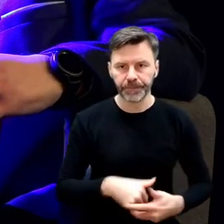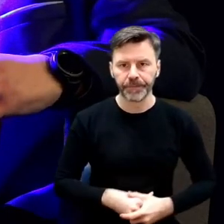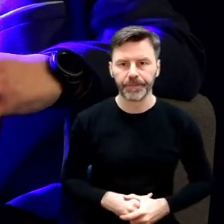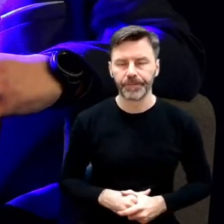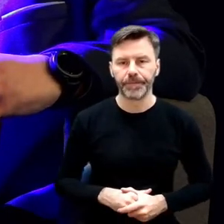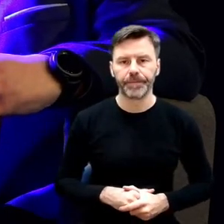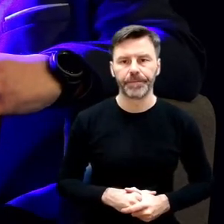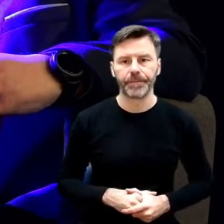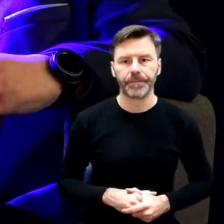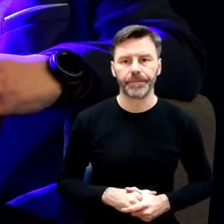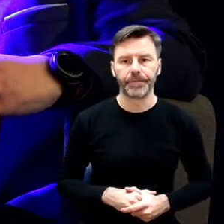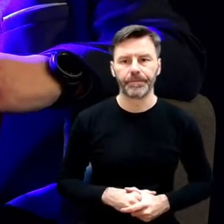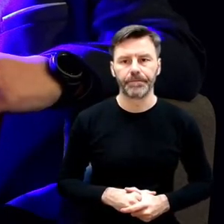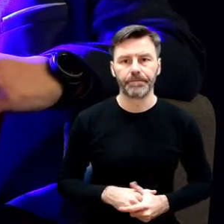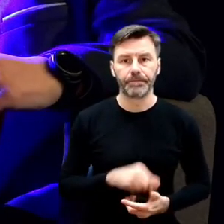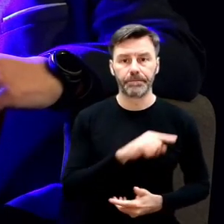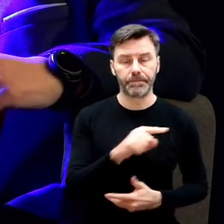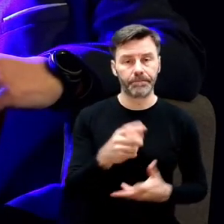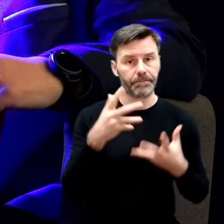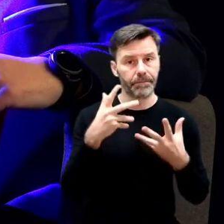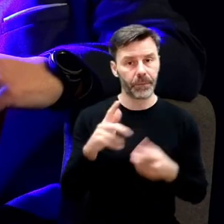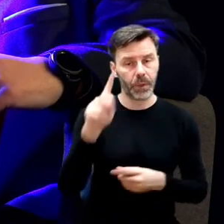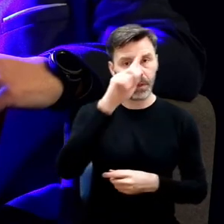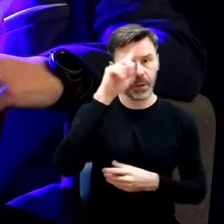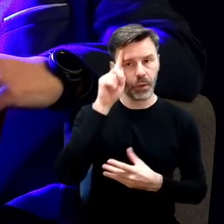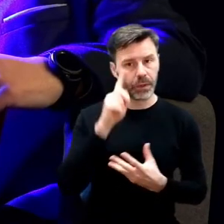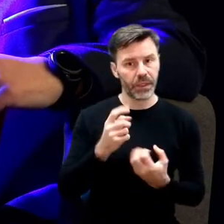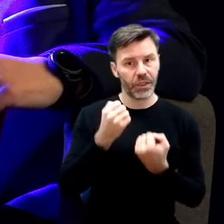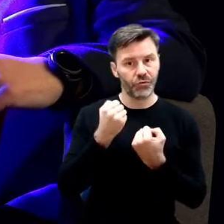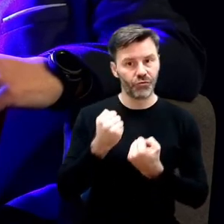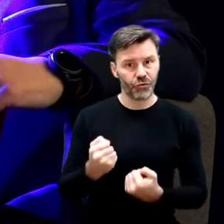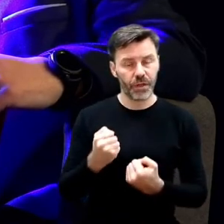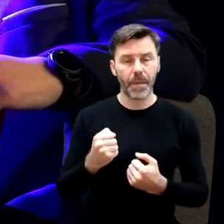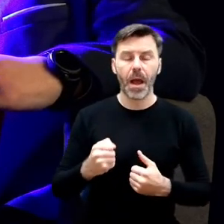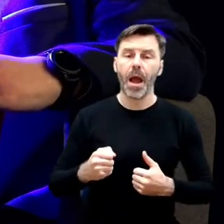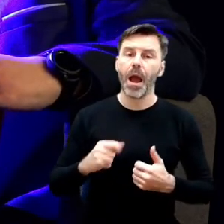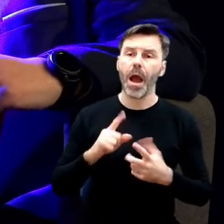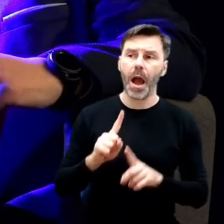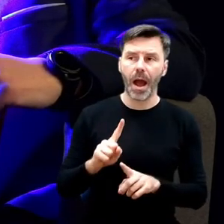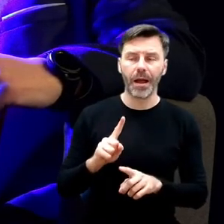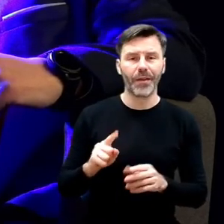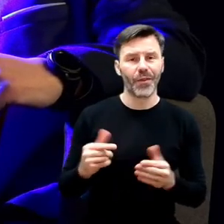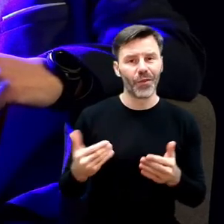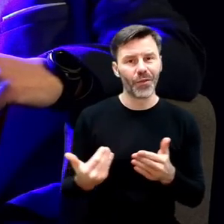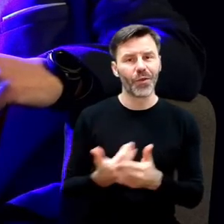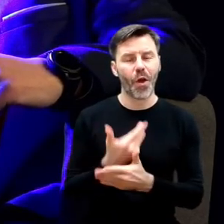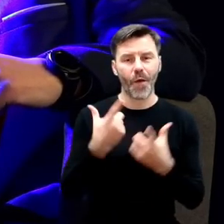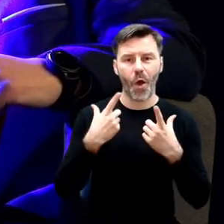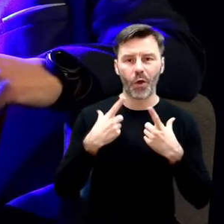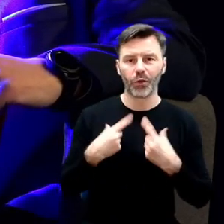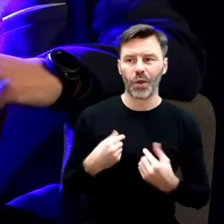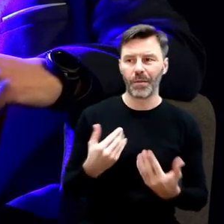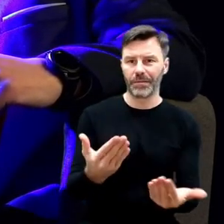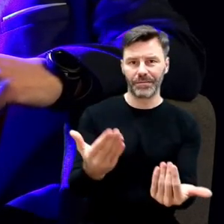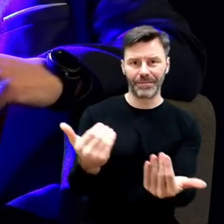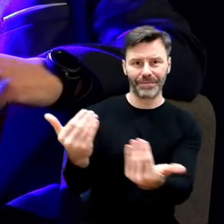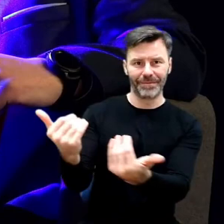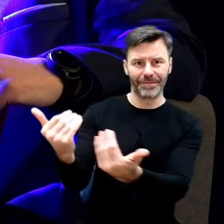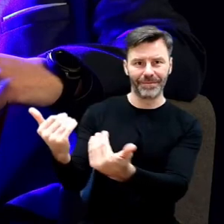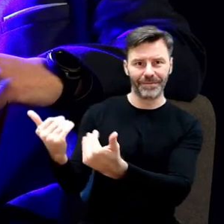zatrzymać mieszkańców, a też pozyskać nowych mieszkańców. To też jest obserwowane w Karolinie i ta aktywna polityka mieszkaniowa